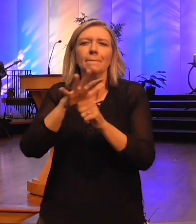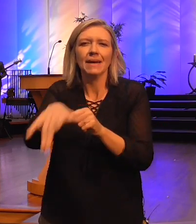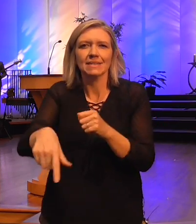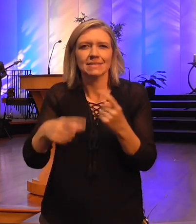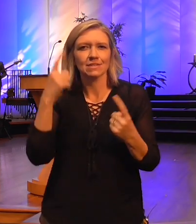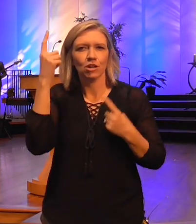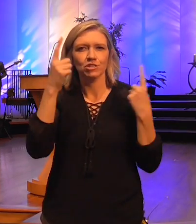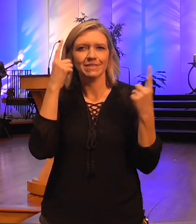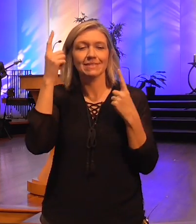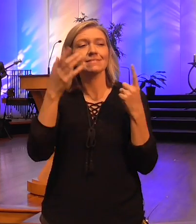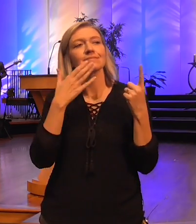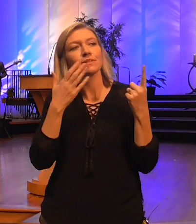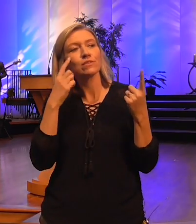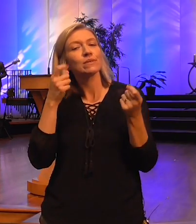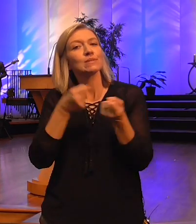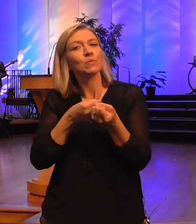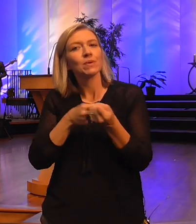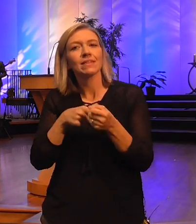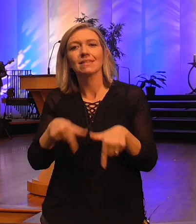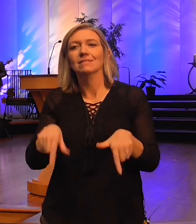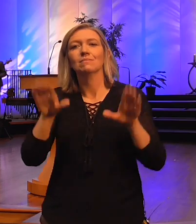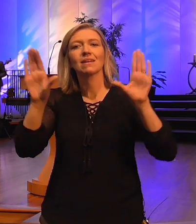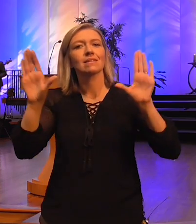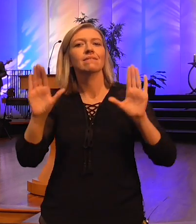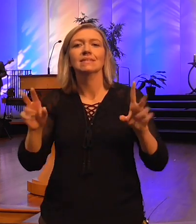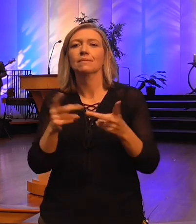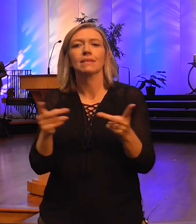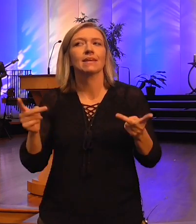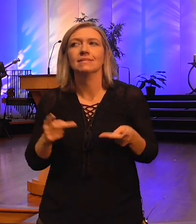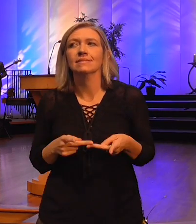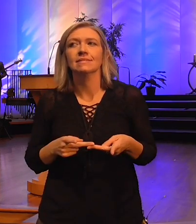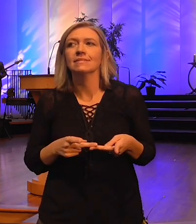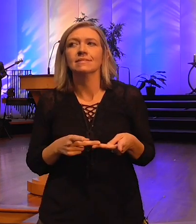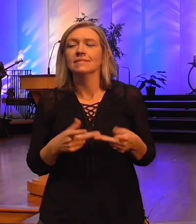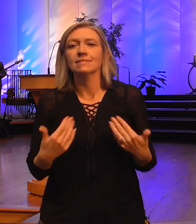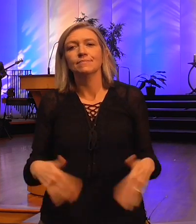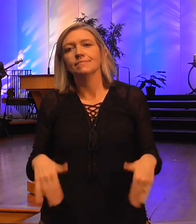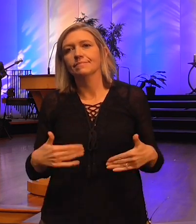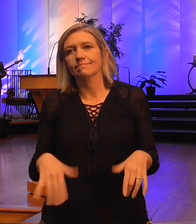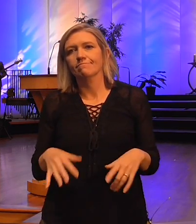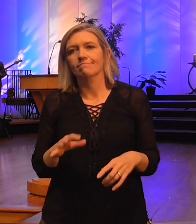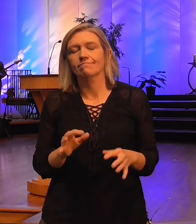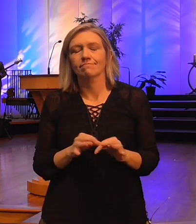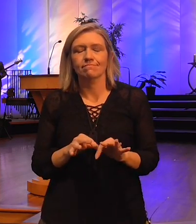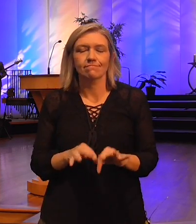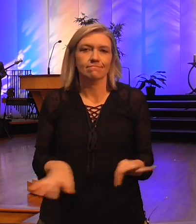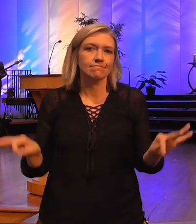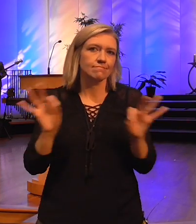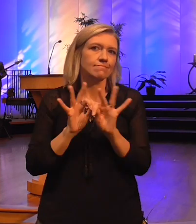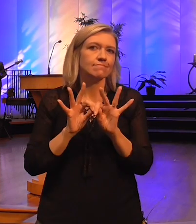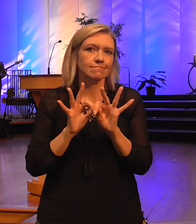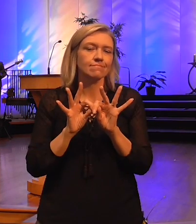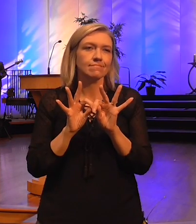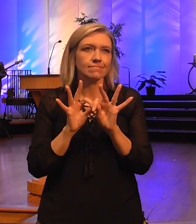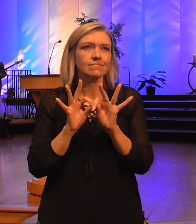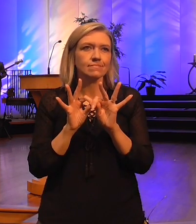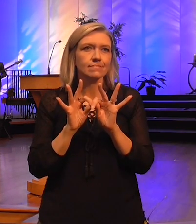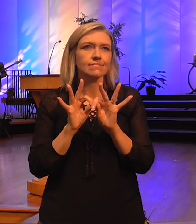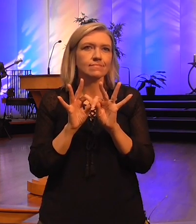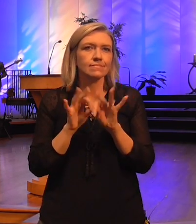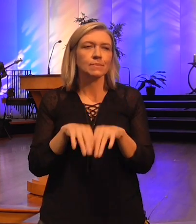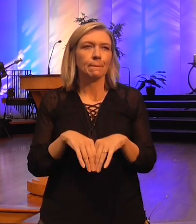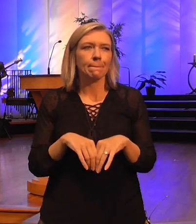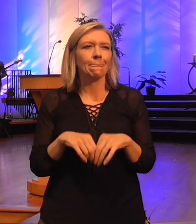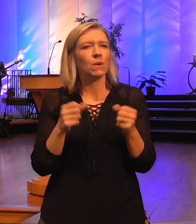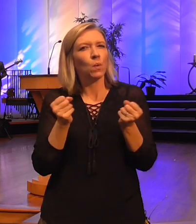gracias por apoyar este magnífico lugar uh, es esencial, esencial, retener ese don o diezmo.